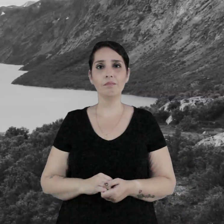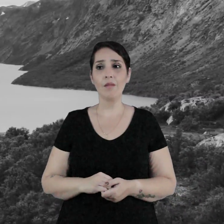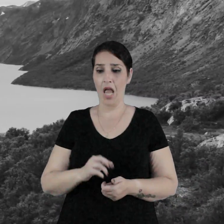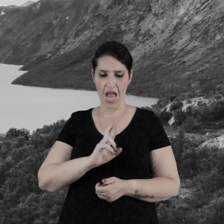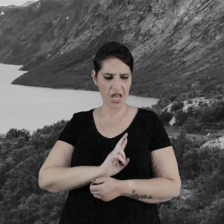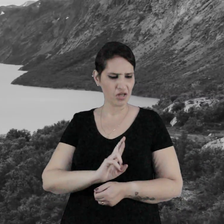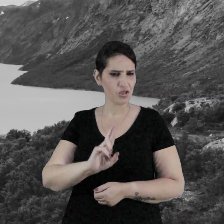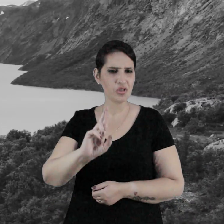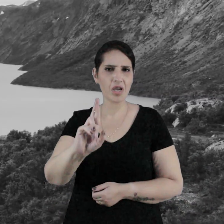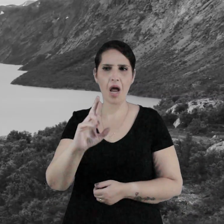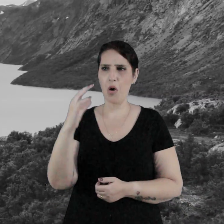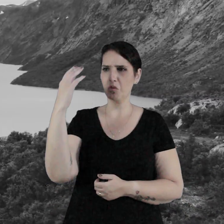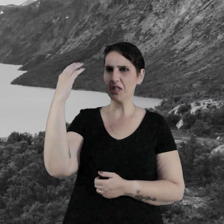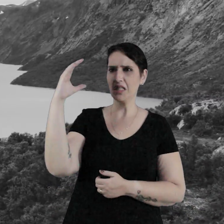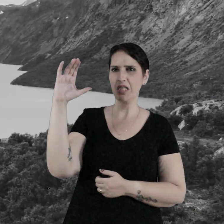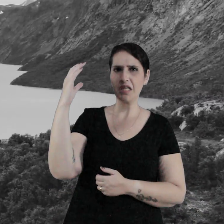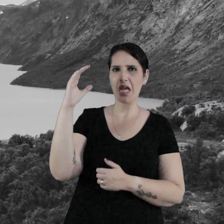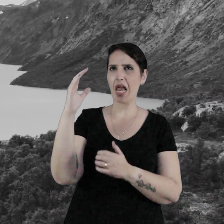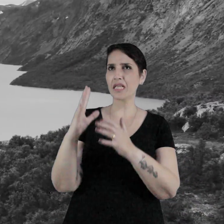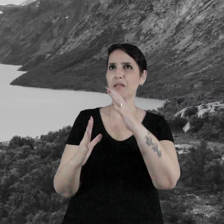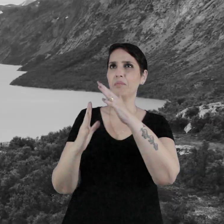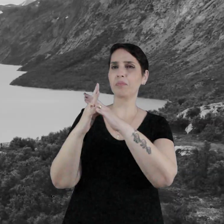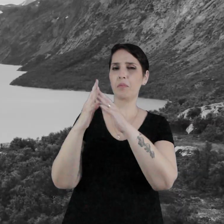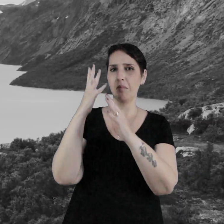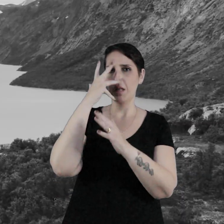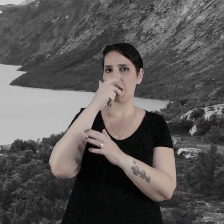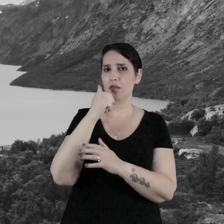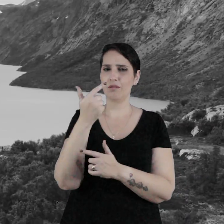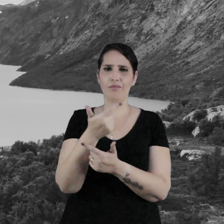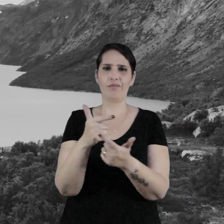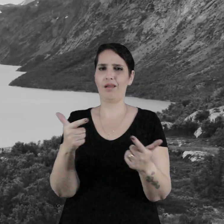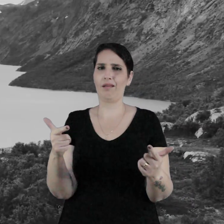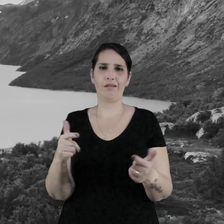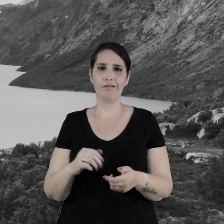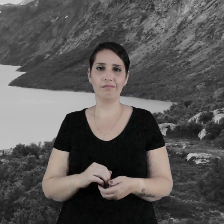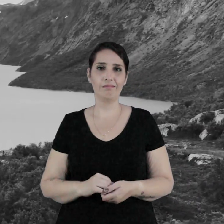Não há religião nem ciência para além da beleza.